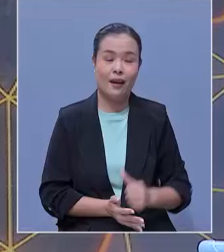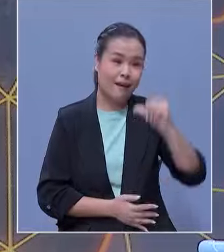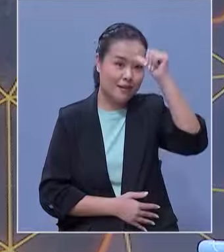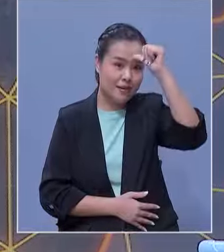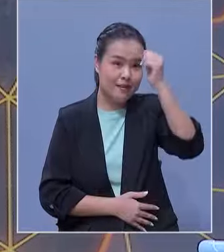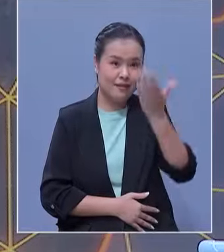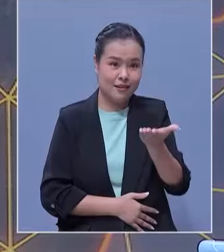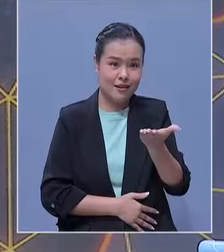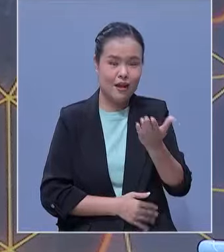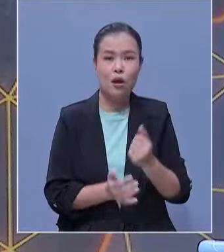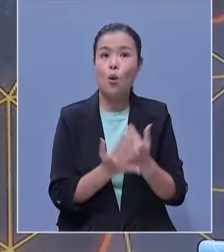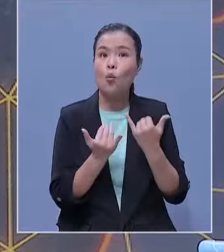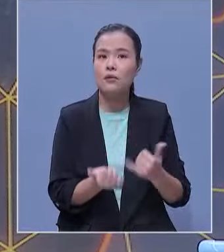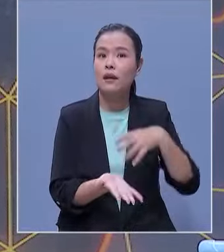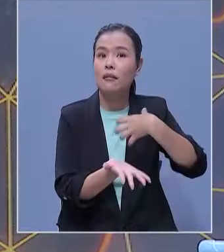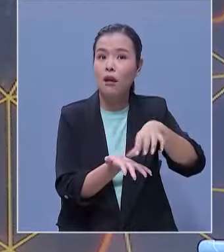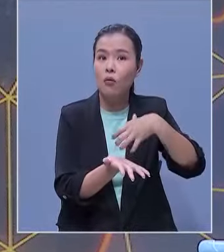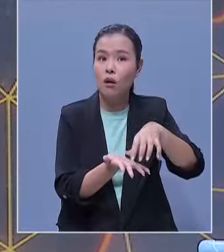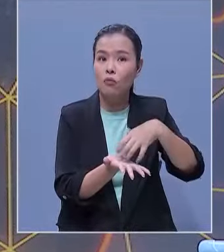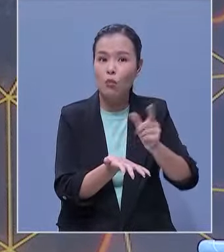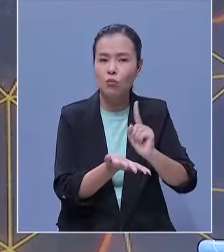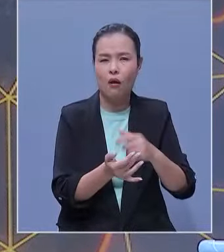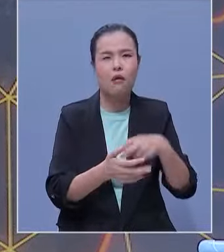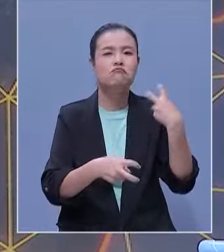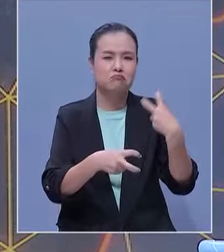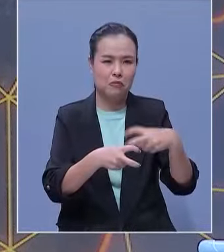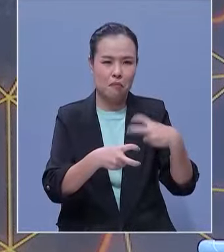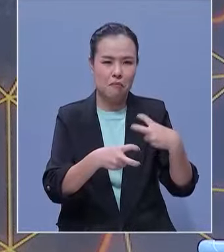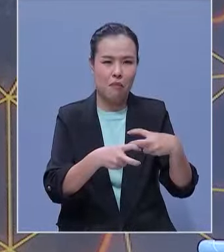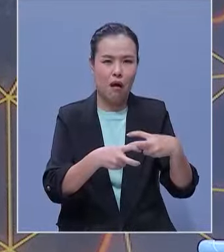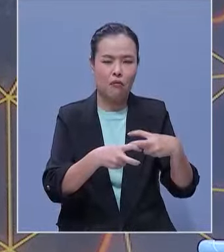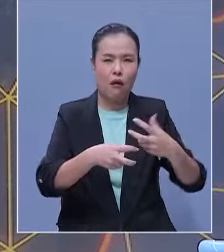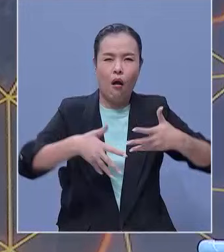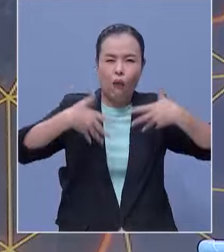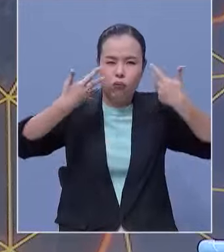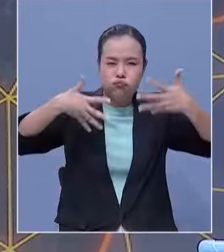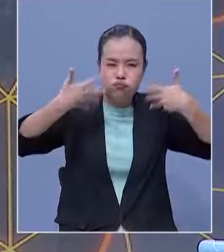in pictur วันนี้พาคุณผู้ชมไปดูความ ลำบากจากสภาวะอากาศที่มันร้อนระอุค่ะมี